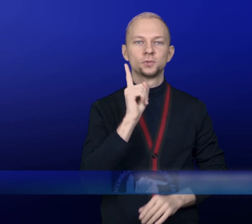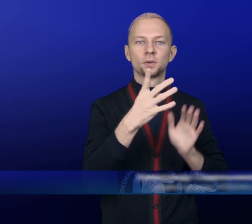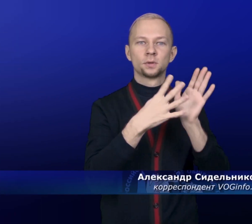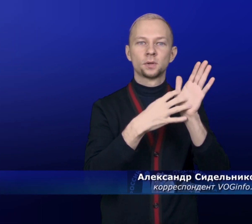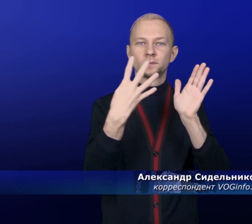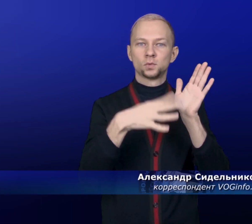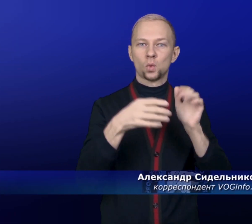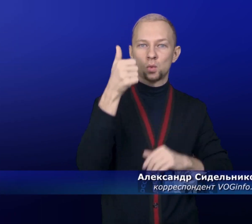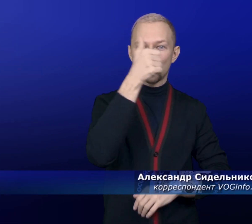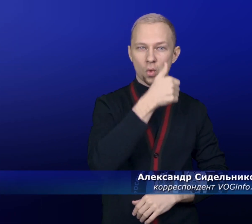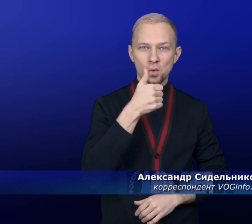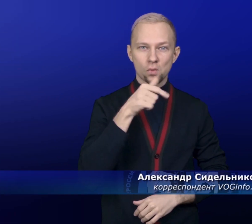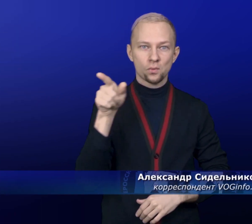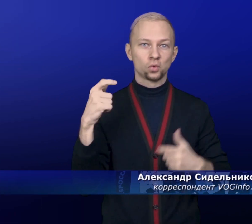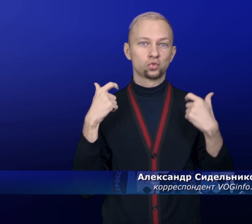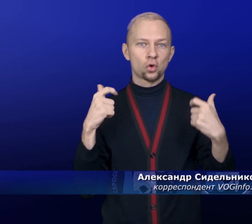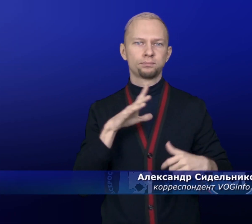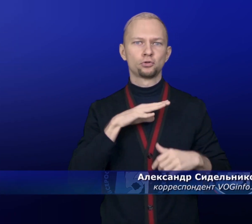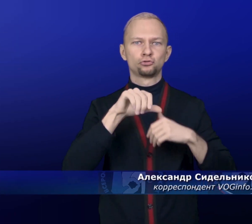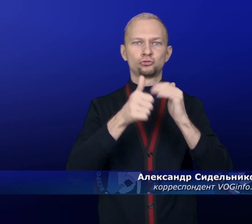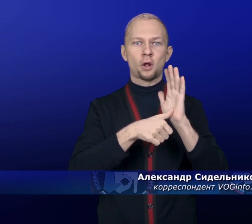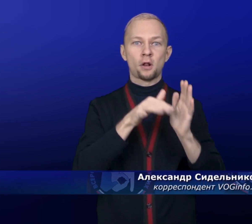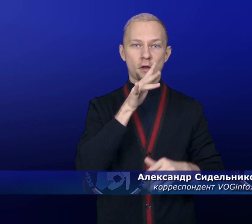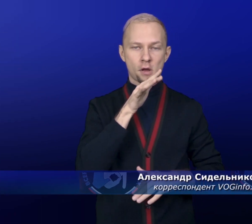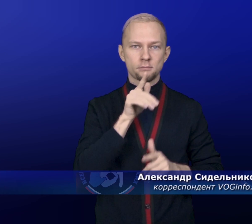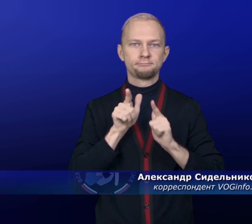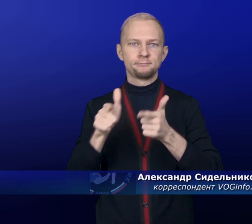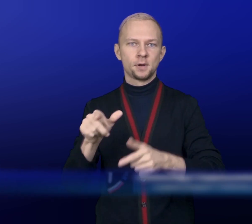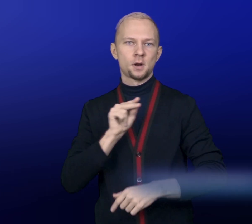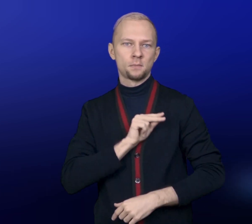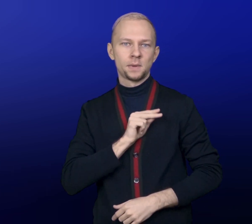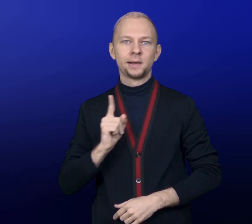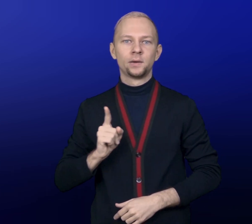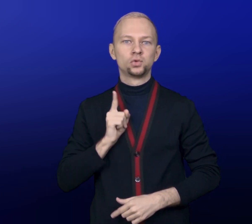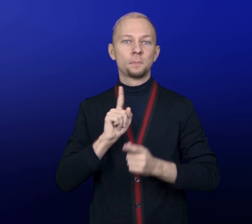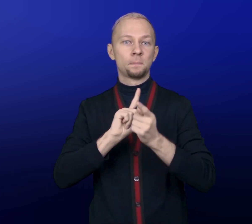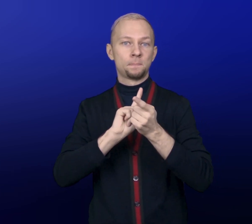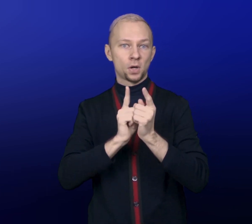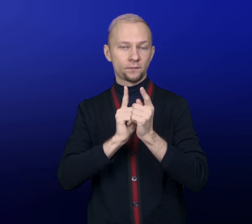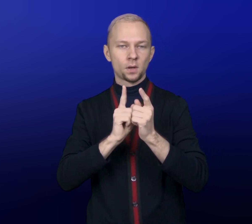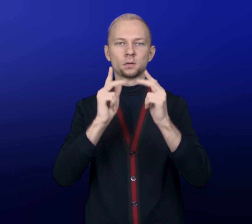В 1940 году 16-летний Иосиф Шуб был назначен